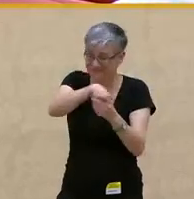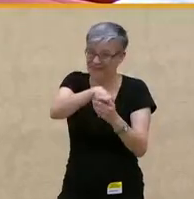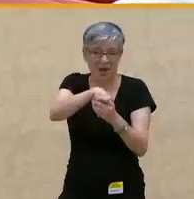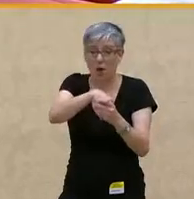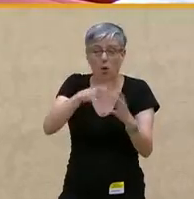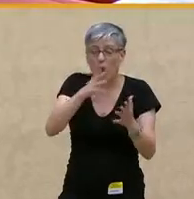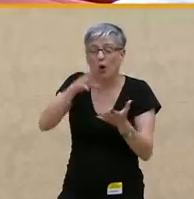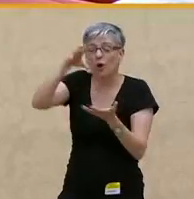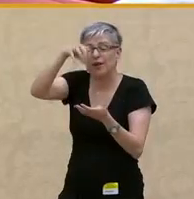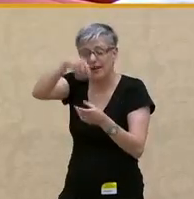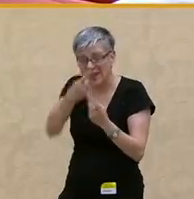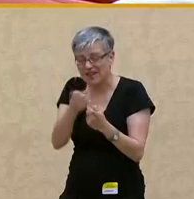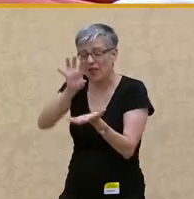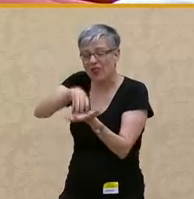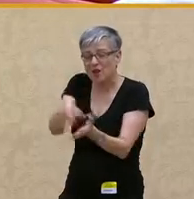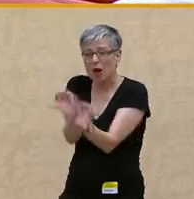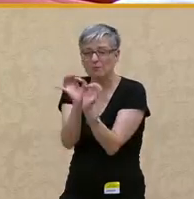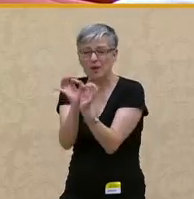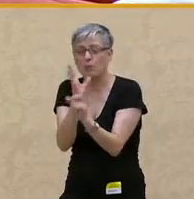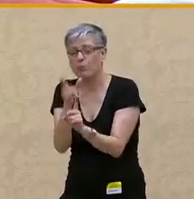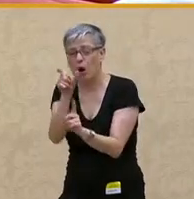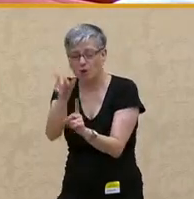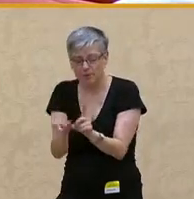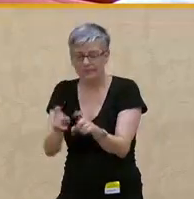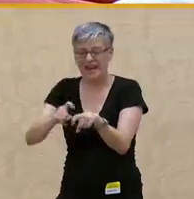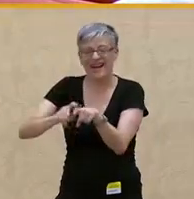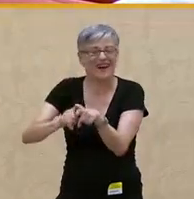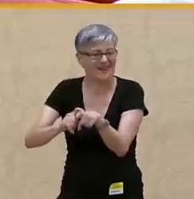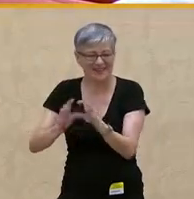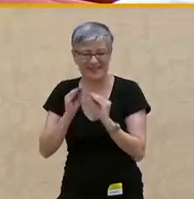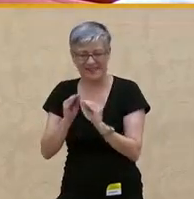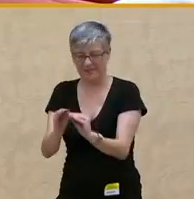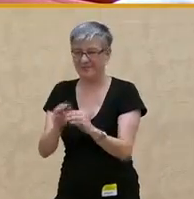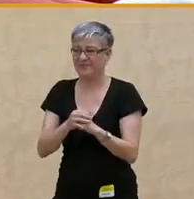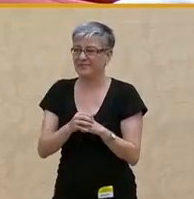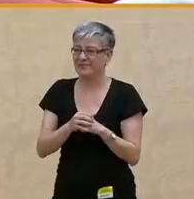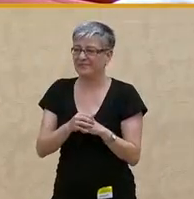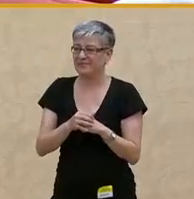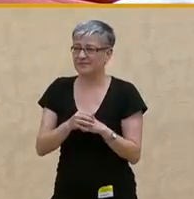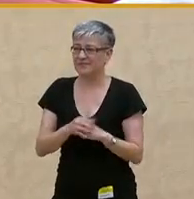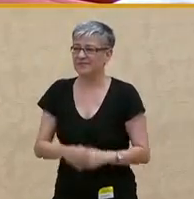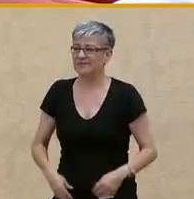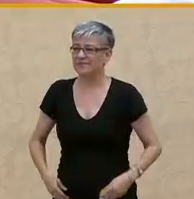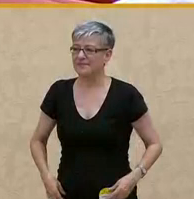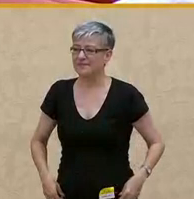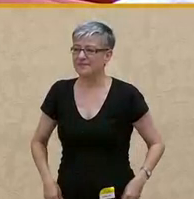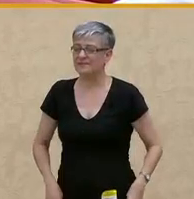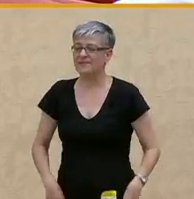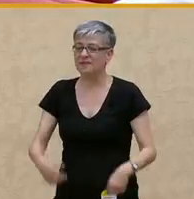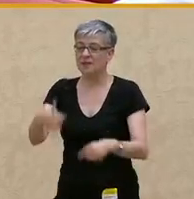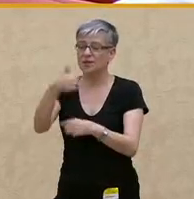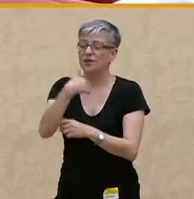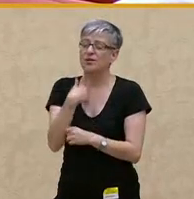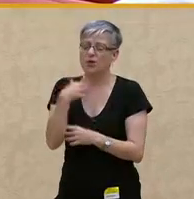especializado para ello dado sus características especiales. Y yo siempre digo que me gusta venir